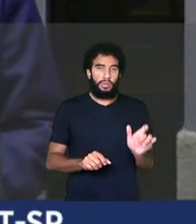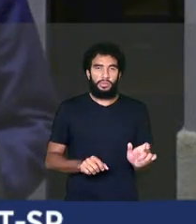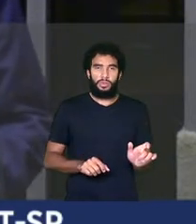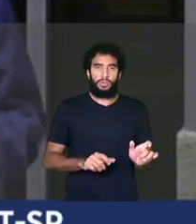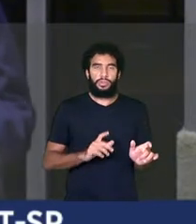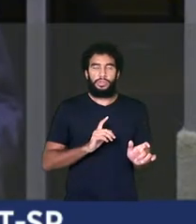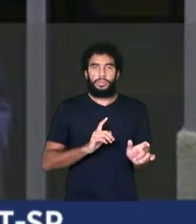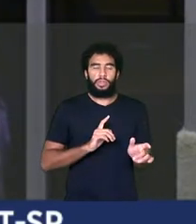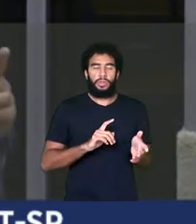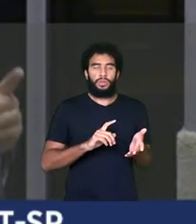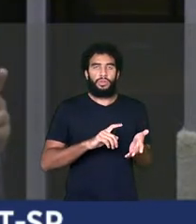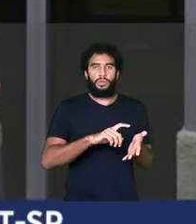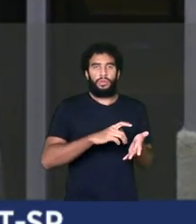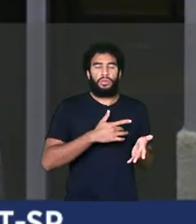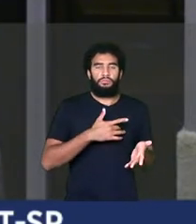SEGURADOS DOS PLANOS DE SAÚDE SER COBERTURA NESSE MOMENTO. O